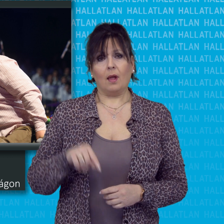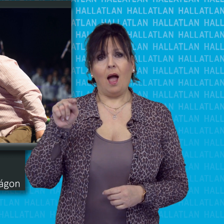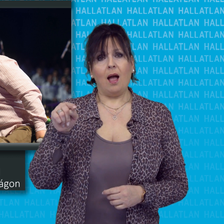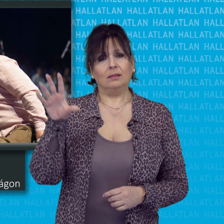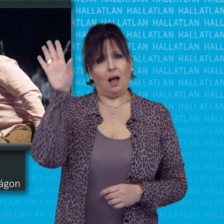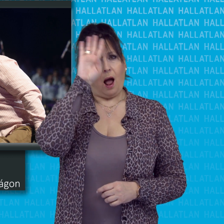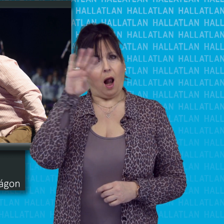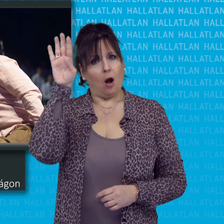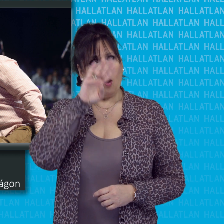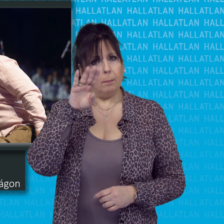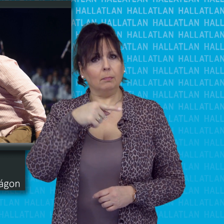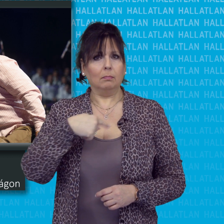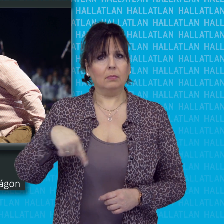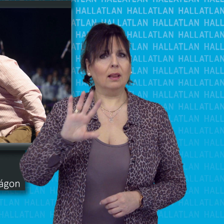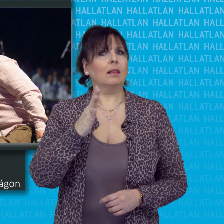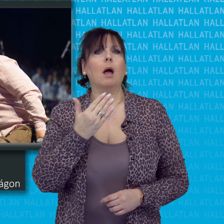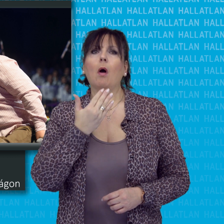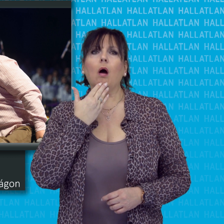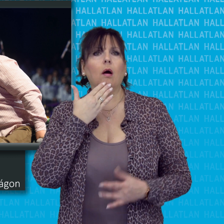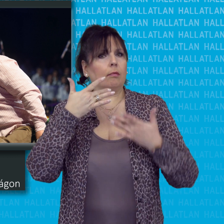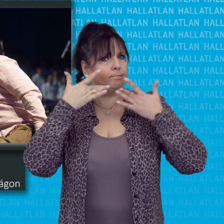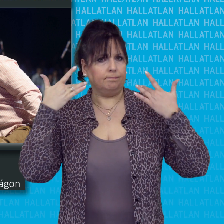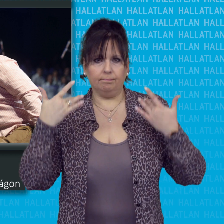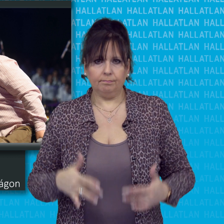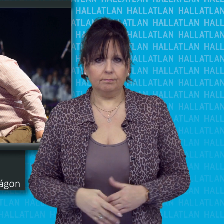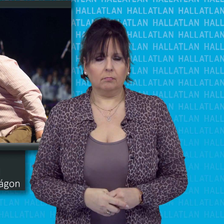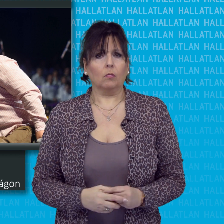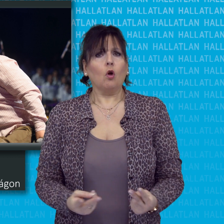De nem mondunk le az álmunkról, hogy boldogságot szerezzünk az embereknek.